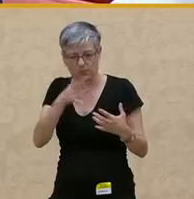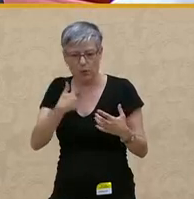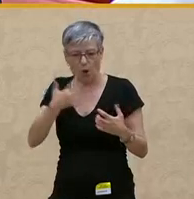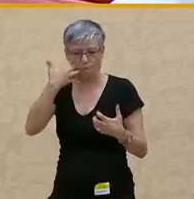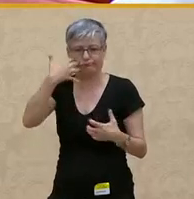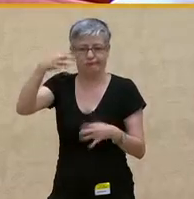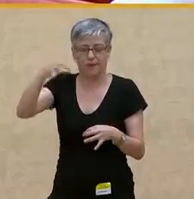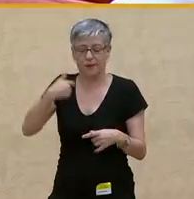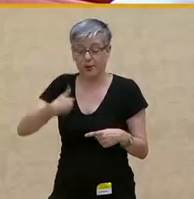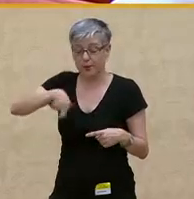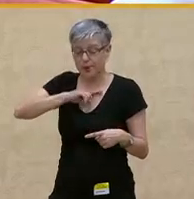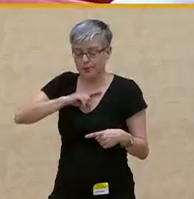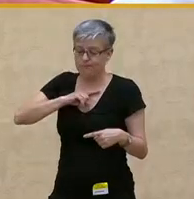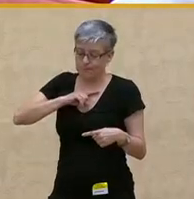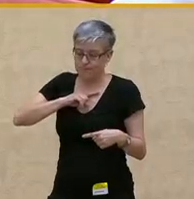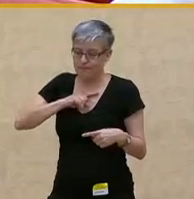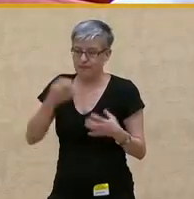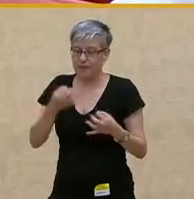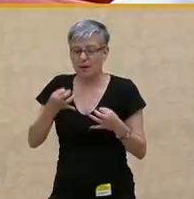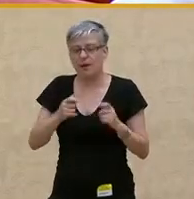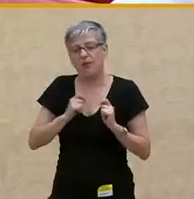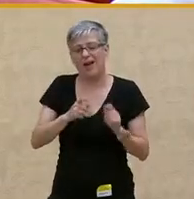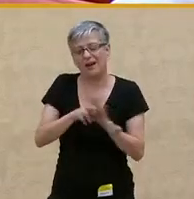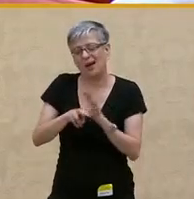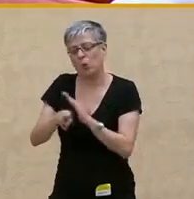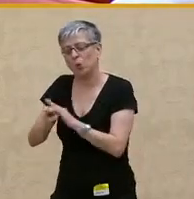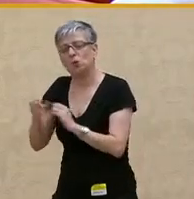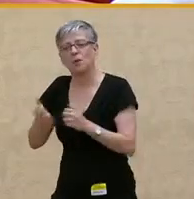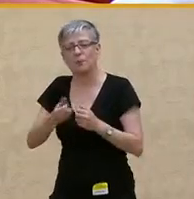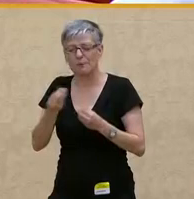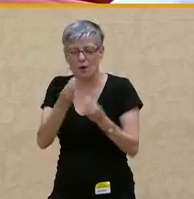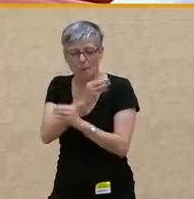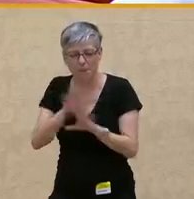asegurar no solamente los mejores medios sino la mejor asistencia y un diagnóstico precoz.